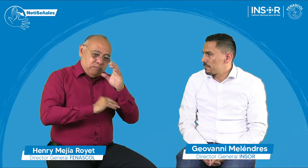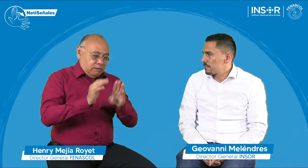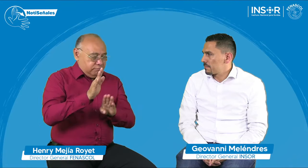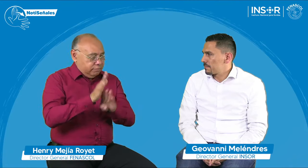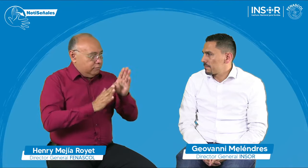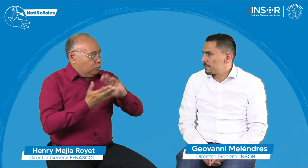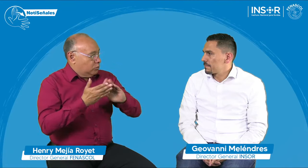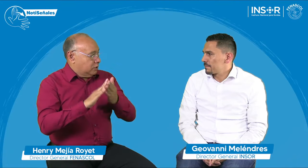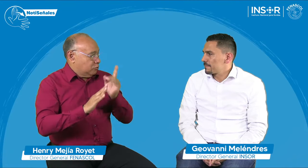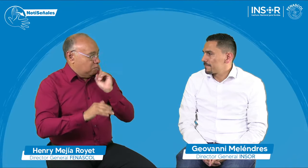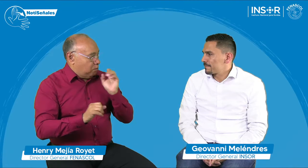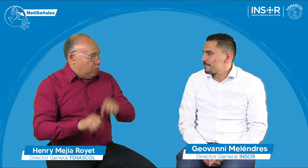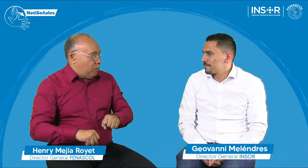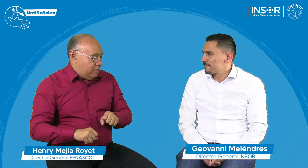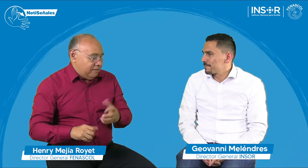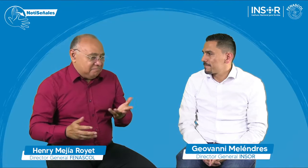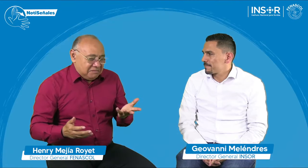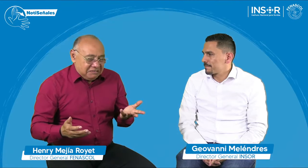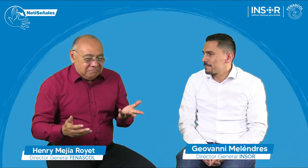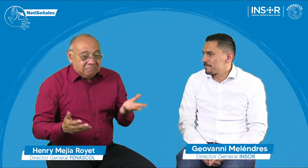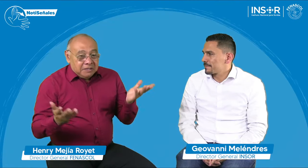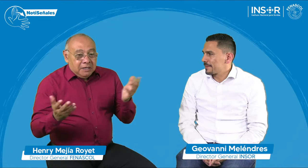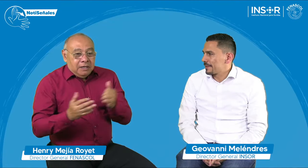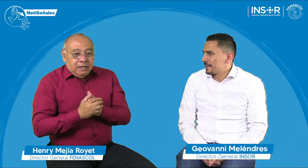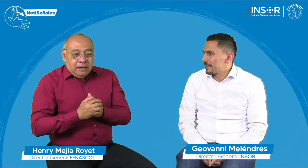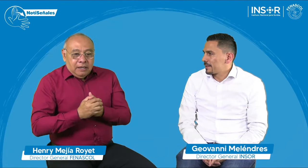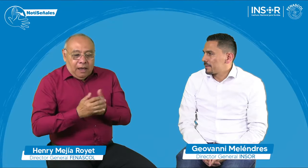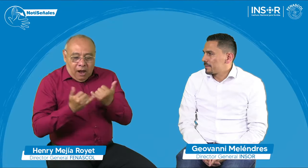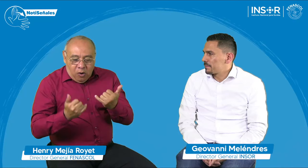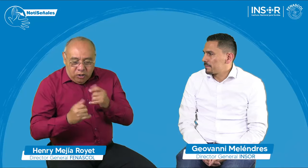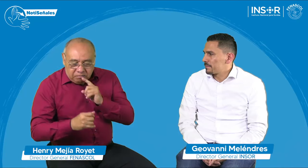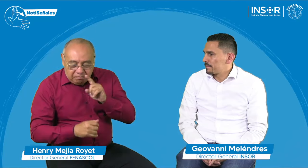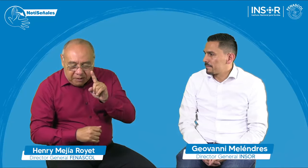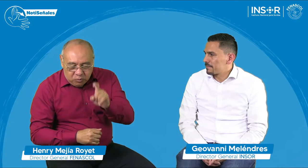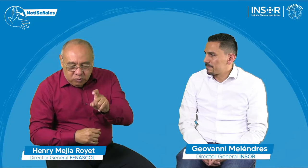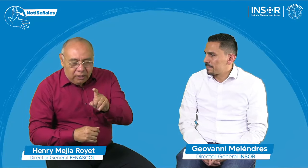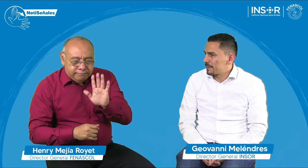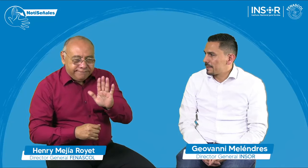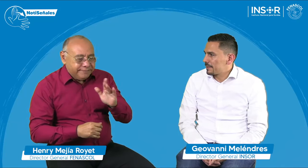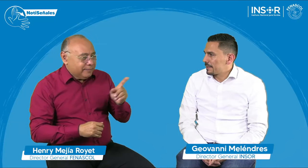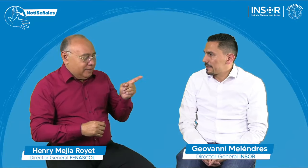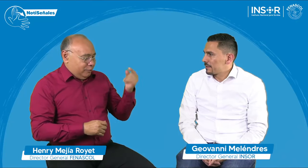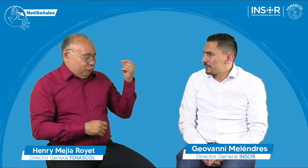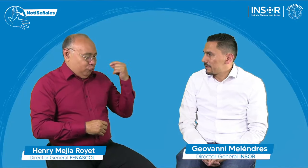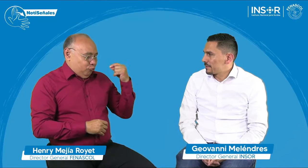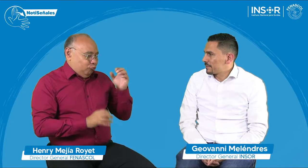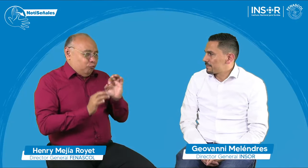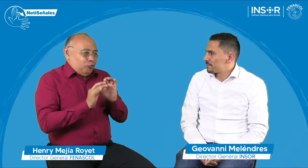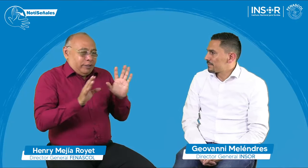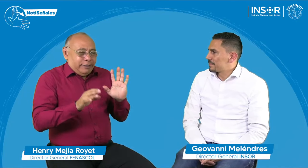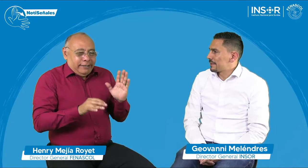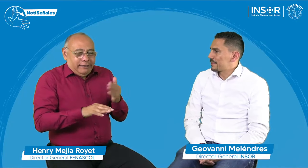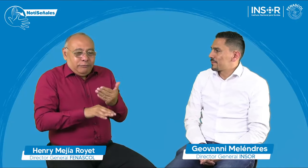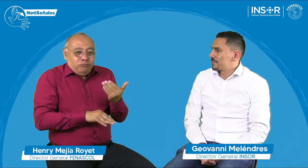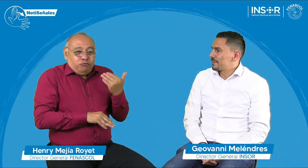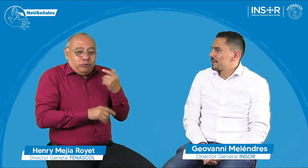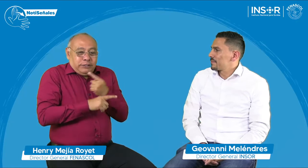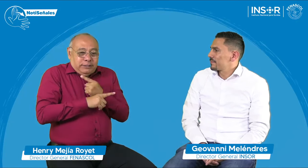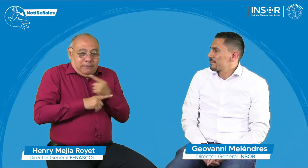Giovanni. Aquí ya muchos nos están viendo y efectivamente se trata es de construir para